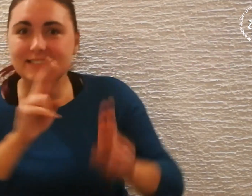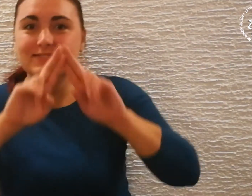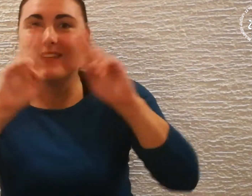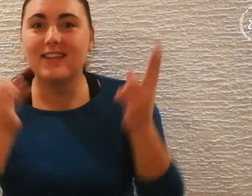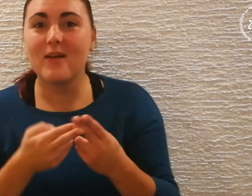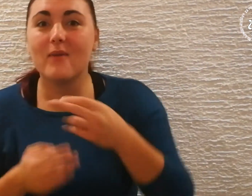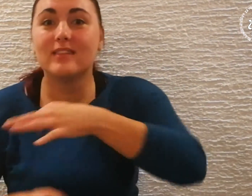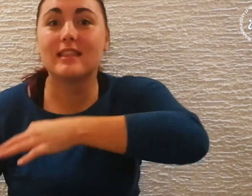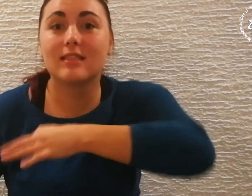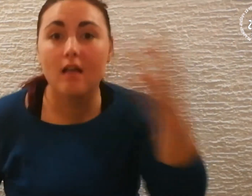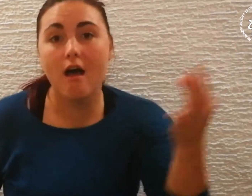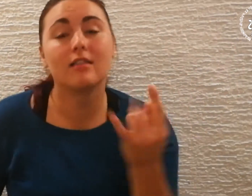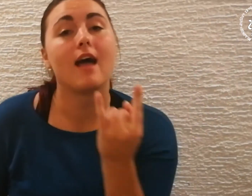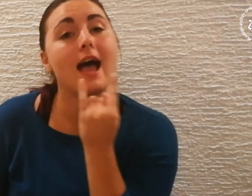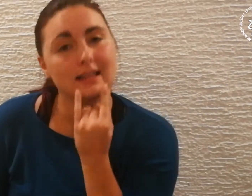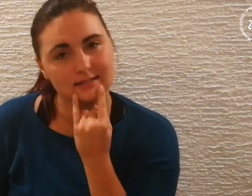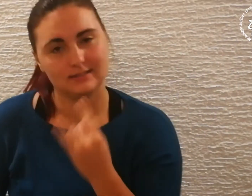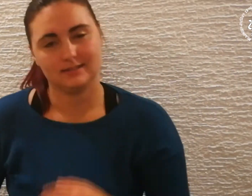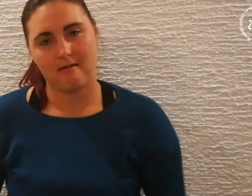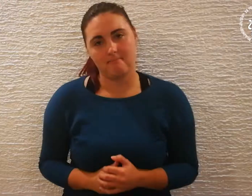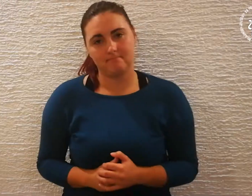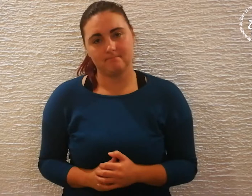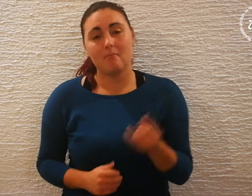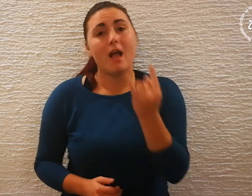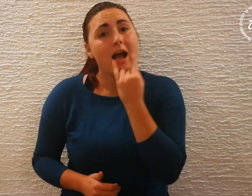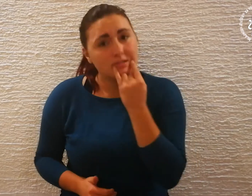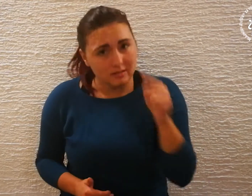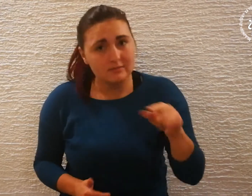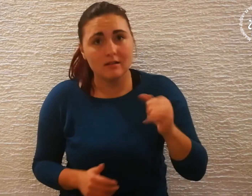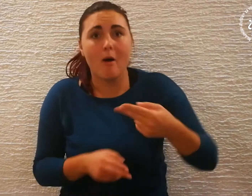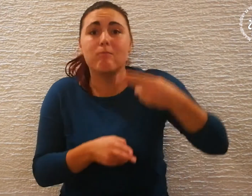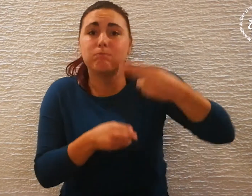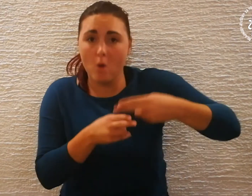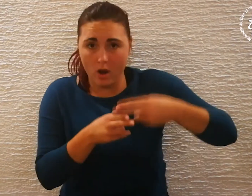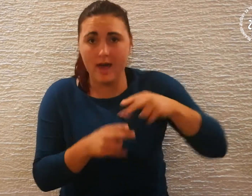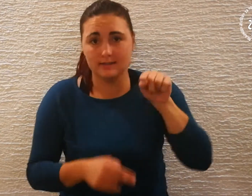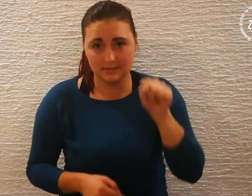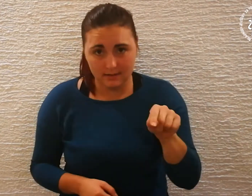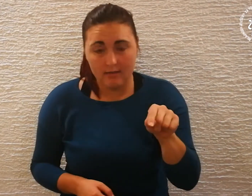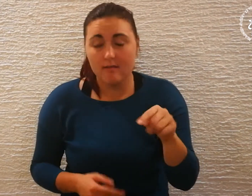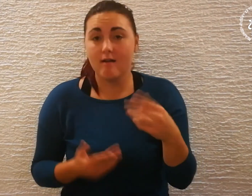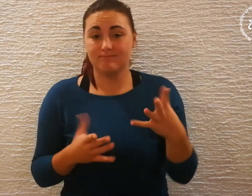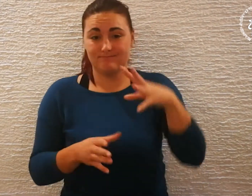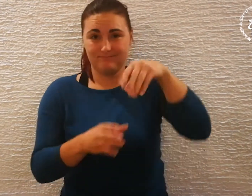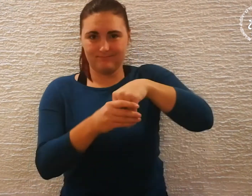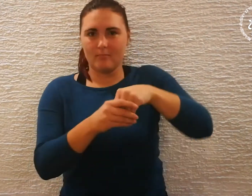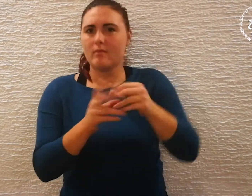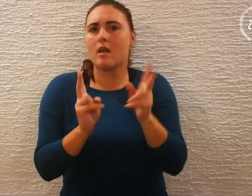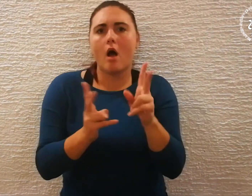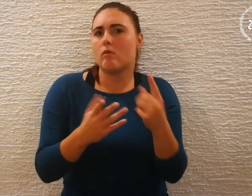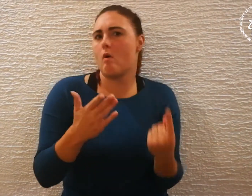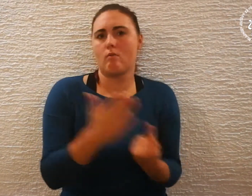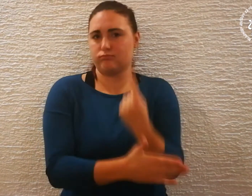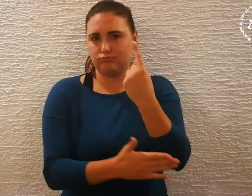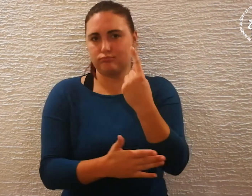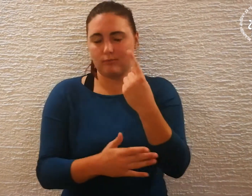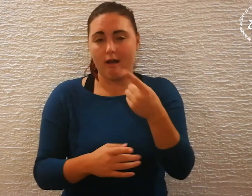Svetovni dan boja proti AIDS-u. AIDS je bolezen. Kako se je pojavil?